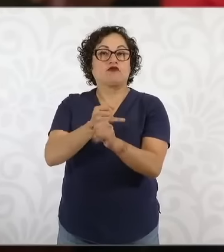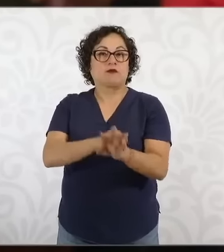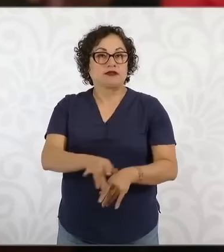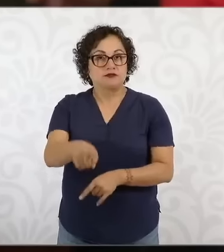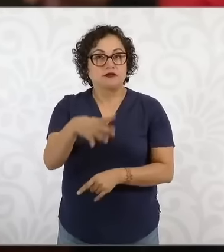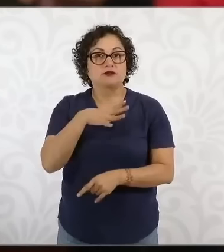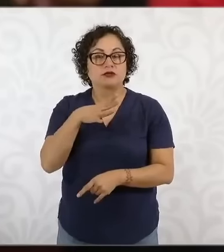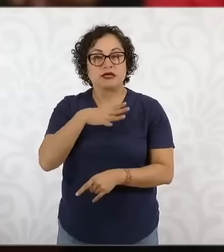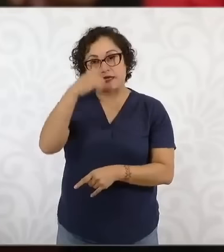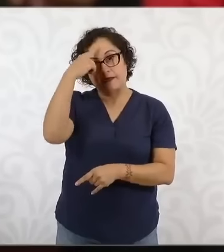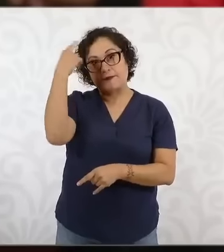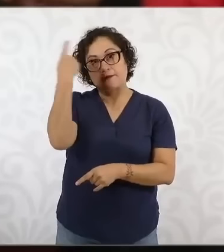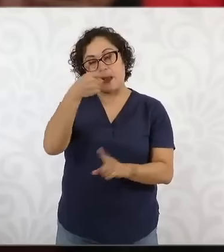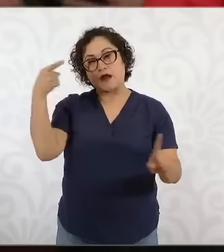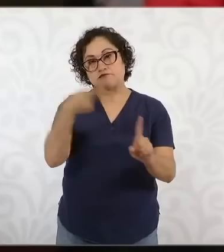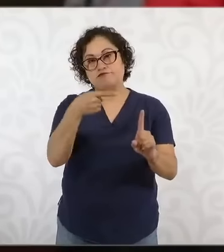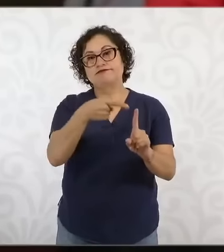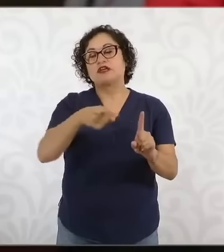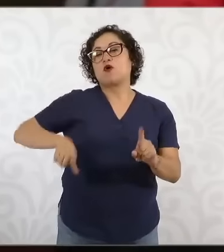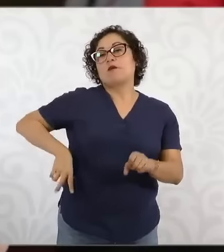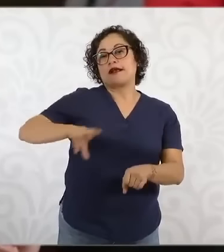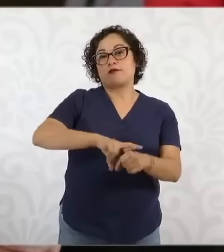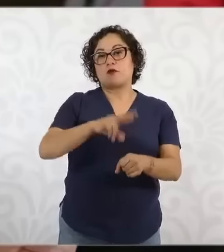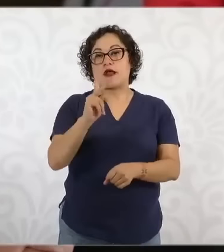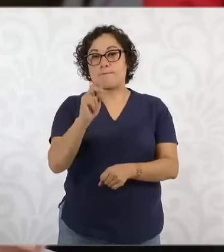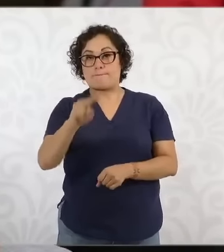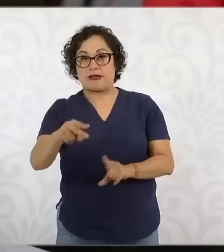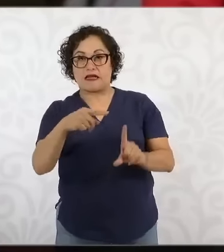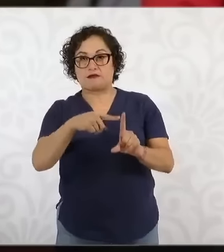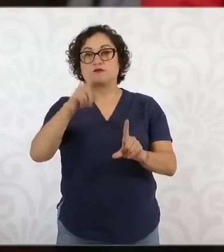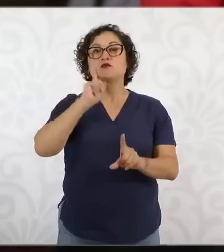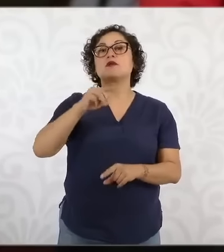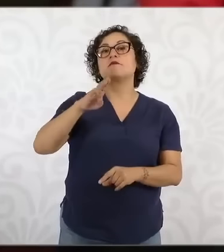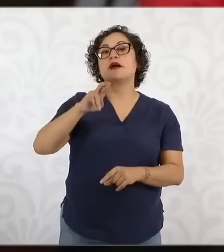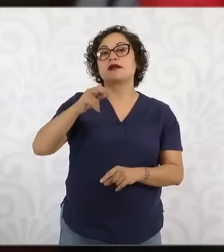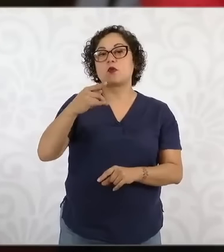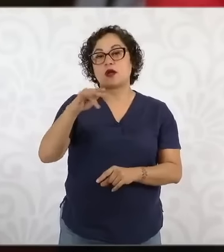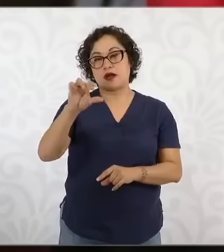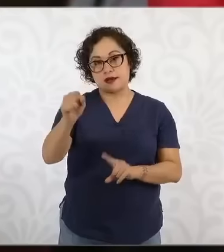la gobernadora del PAN, Mar Eugenia Campos, eh habría incurrido en violaciones a la Constitución